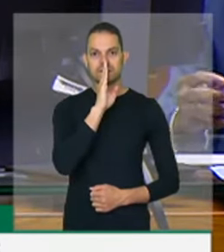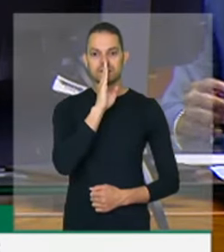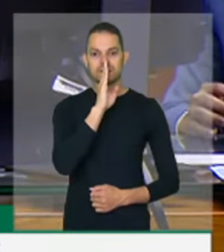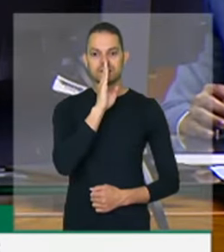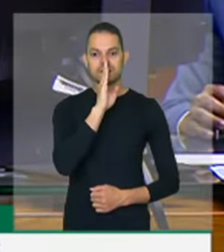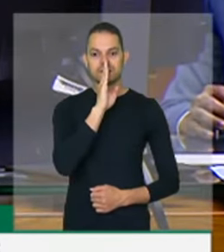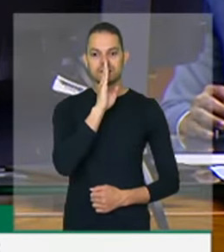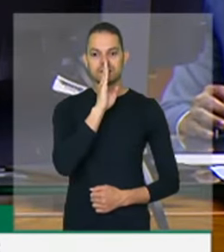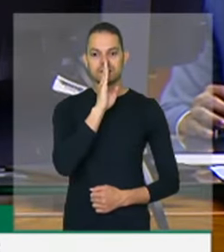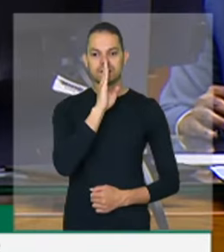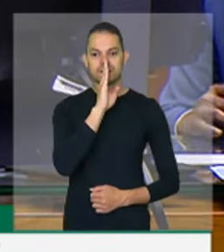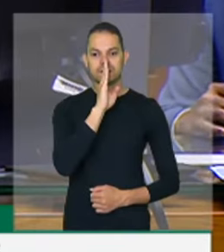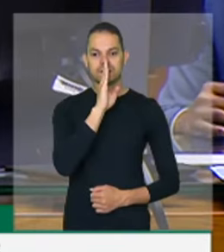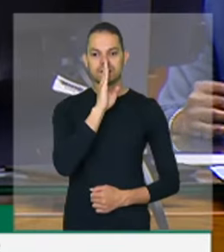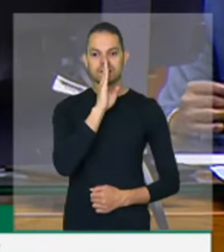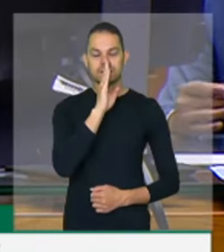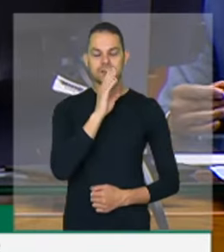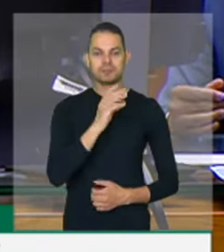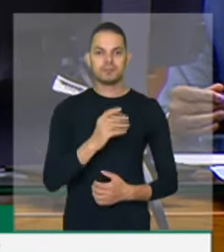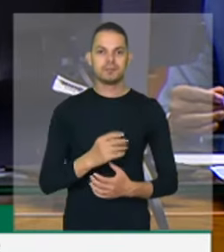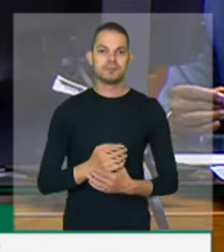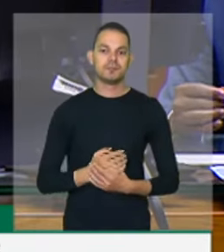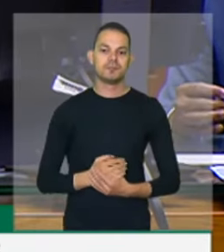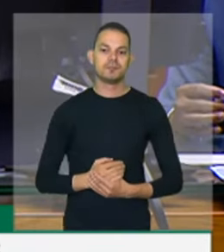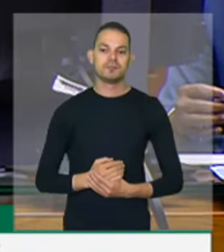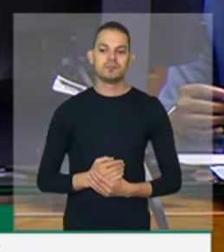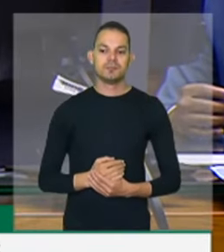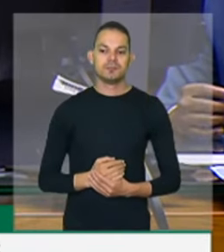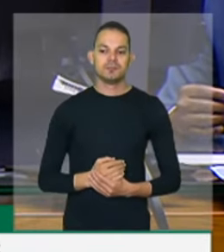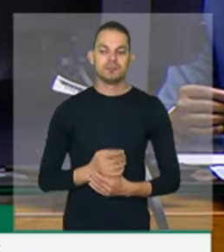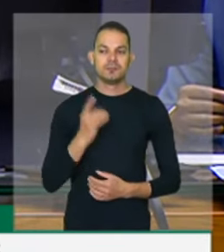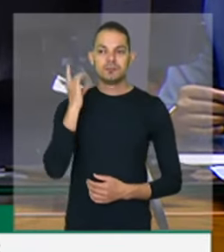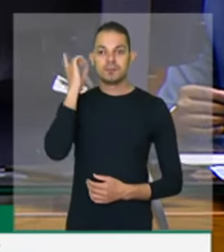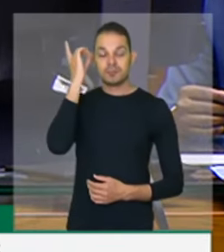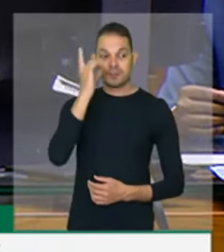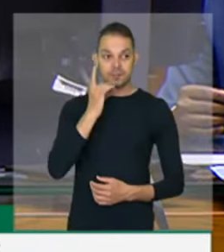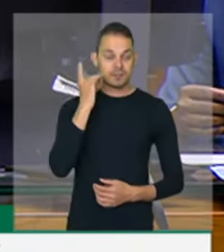PRIVADA. -- [PRESIDENTE]: DEPUTADO ARLINDO, O SREU MICROFONE ESTÁ DE NOVO